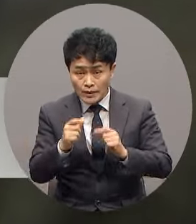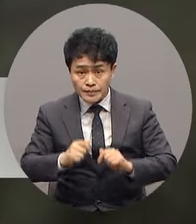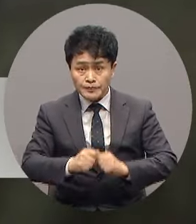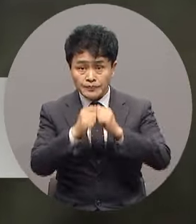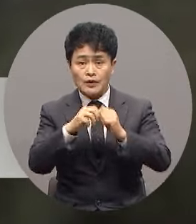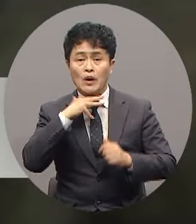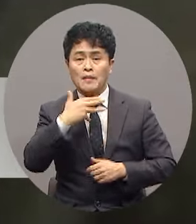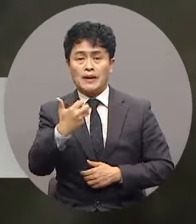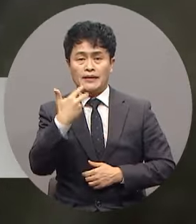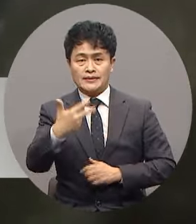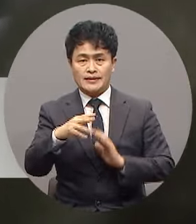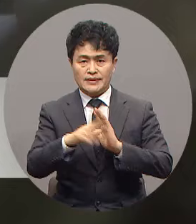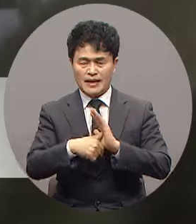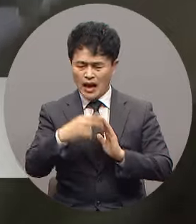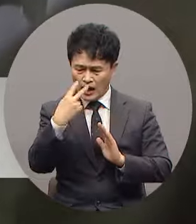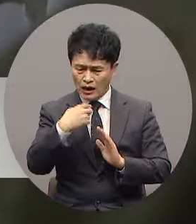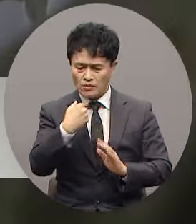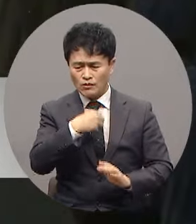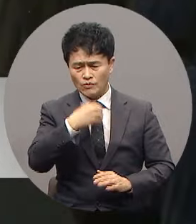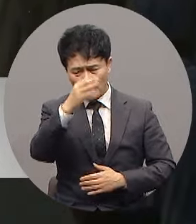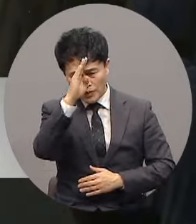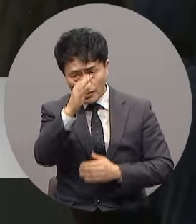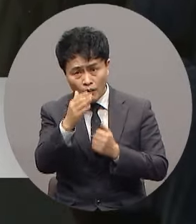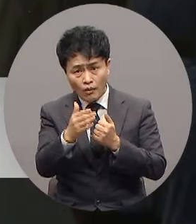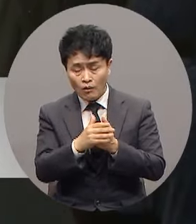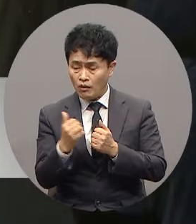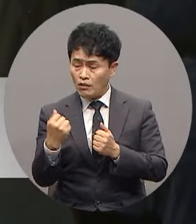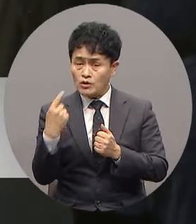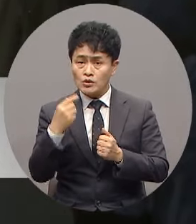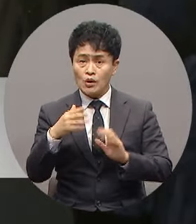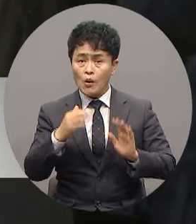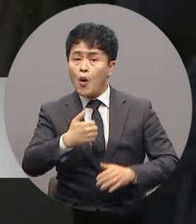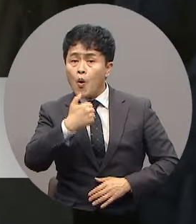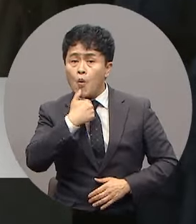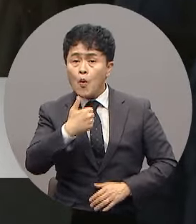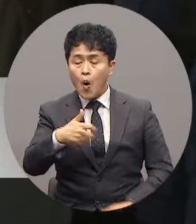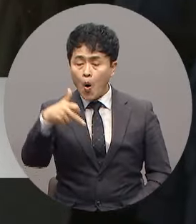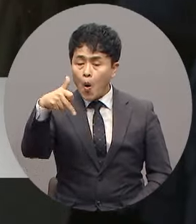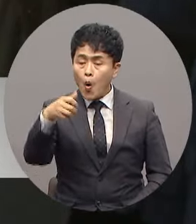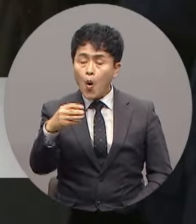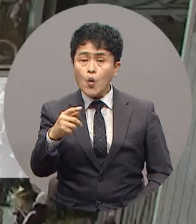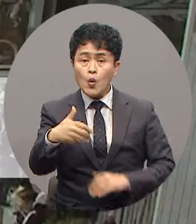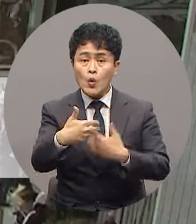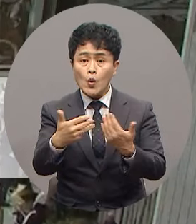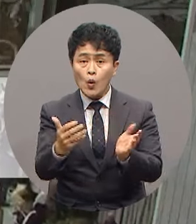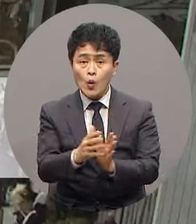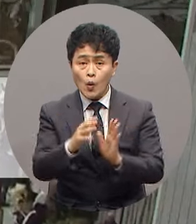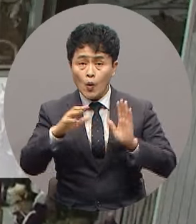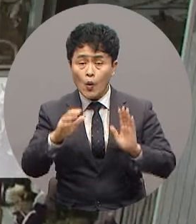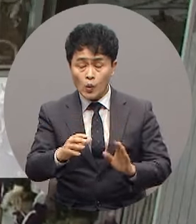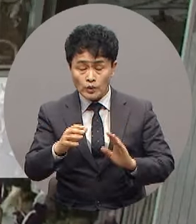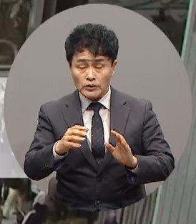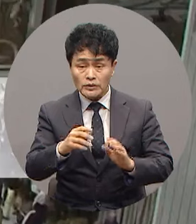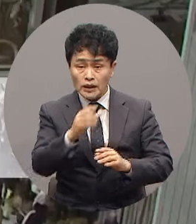베르도 성당에서 부활 성야 미사를집전했습니다. 올해 87세인 교황은 감기와 기관지염으로 전날 로마 콜로세움에서 열린 성 금요일